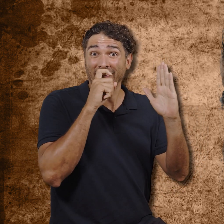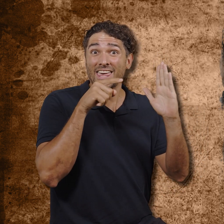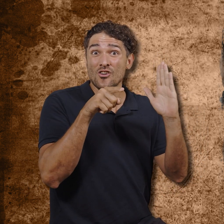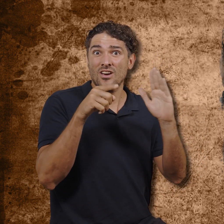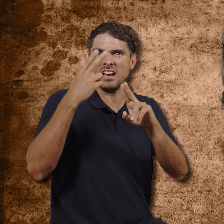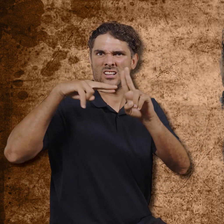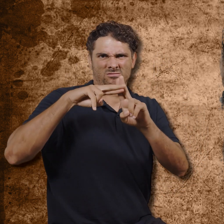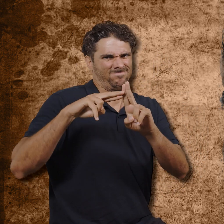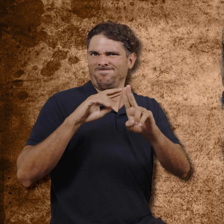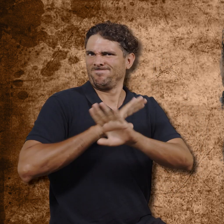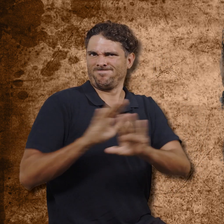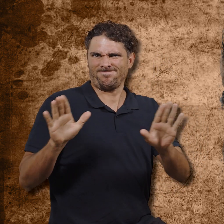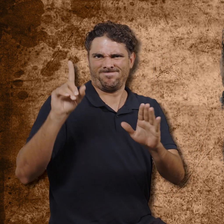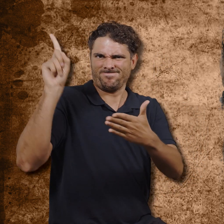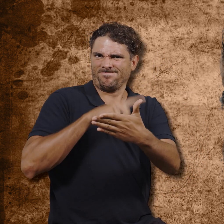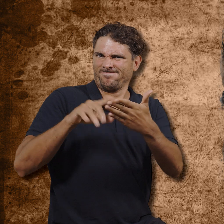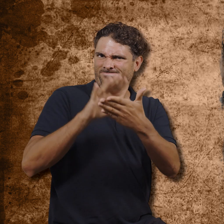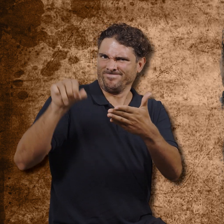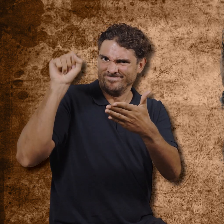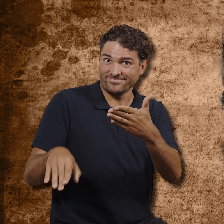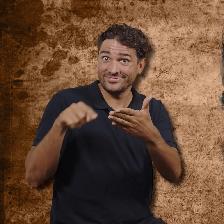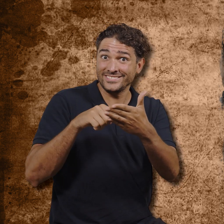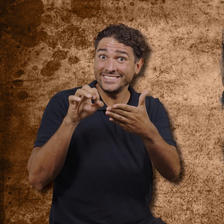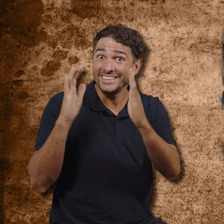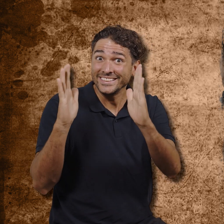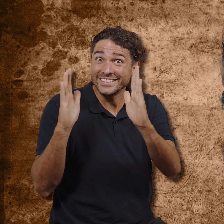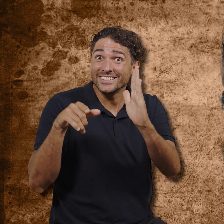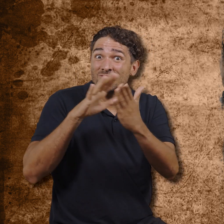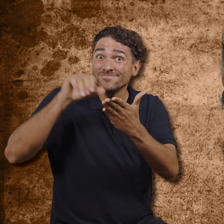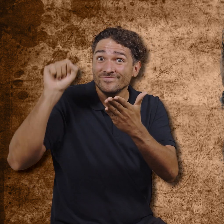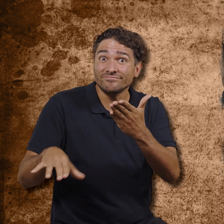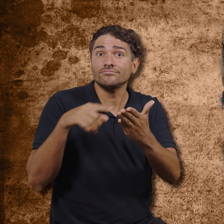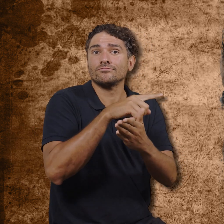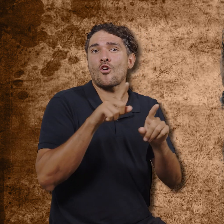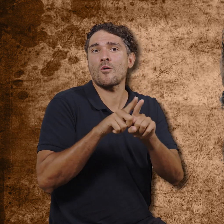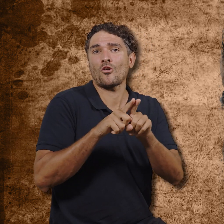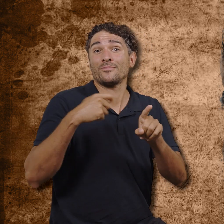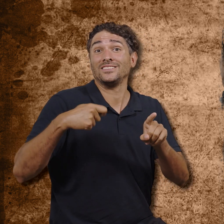Fou el darrer President del Parlament abans de la seva abolició pel general Franco.